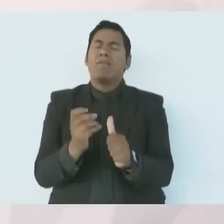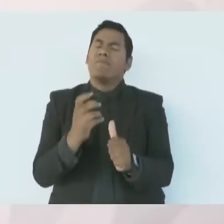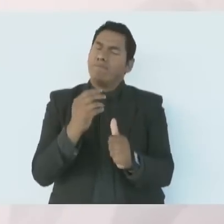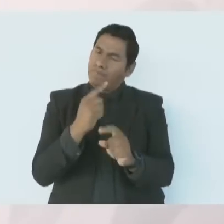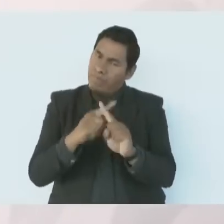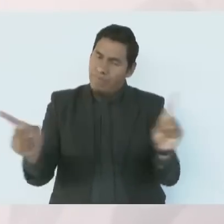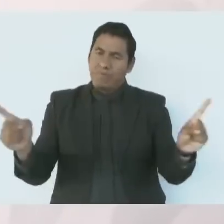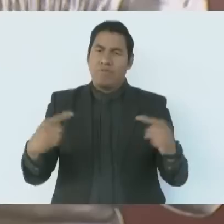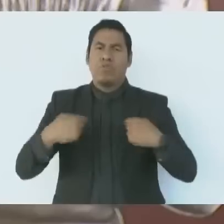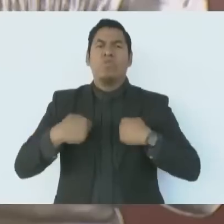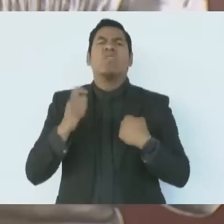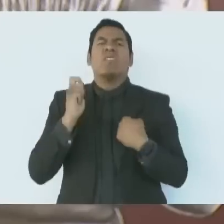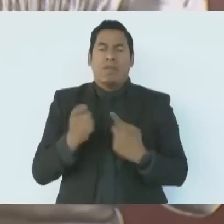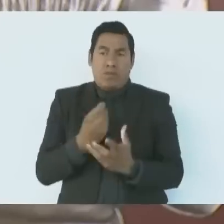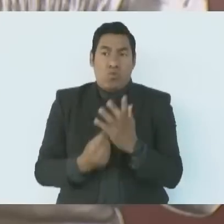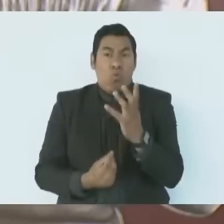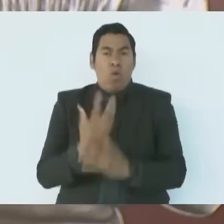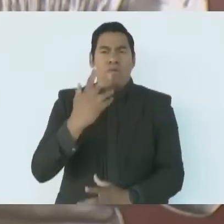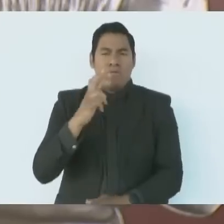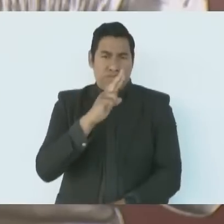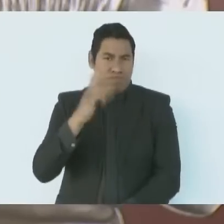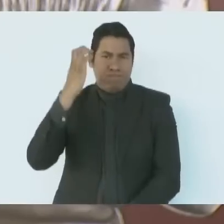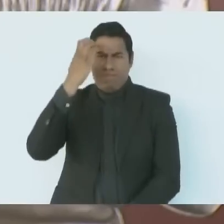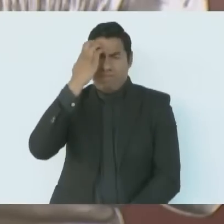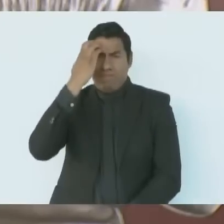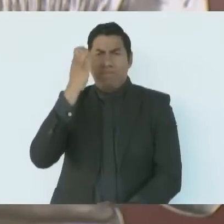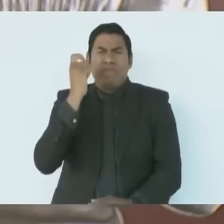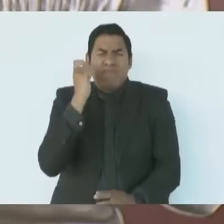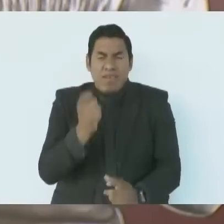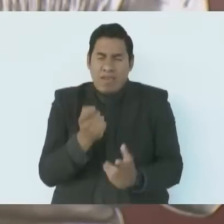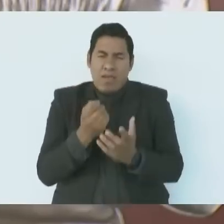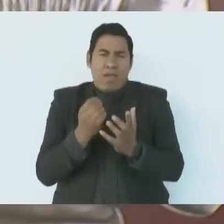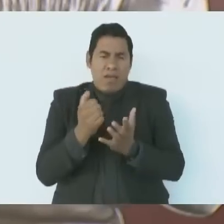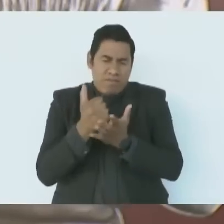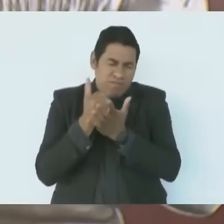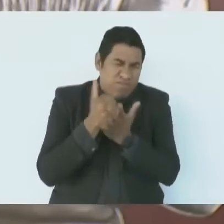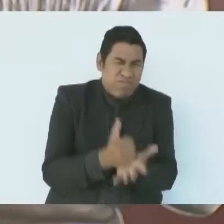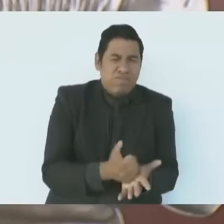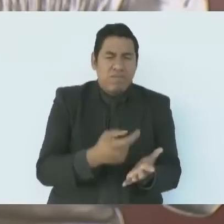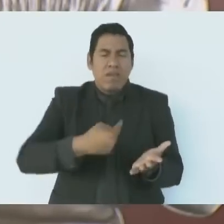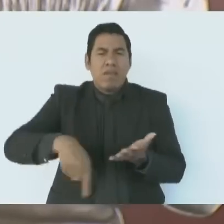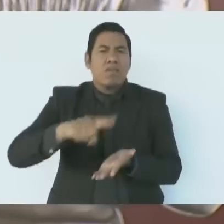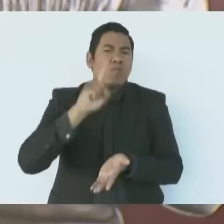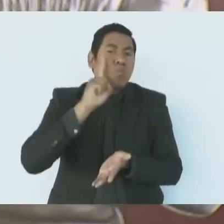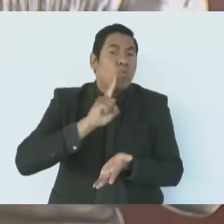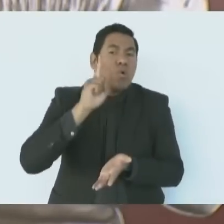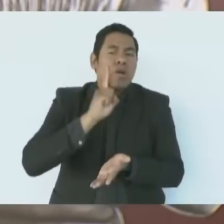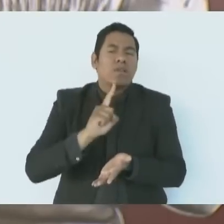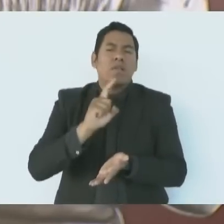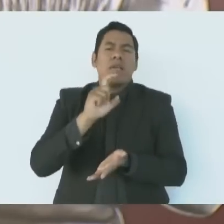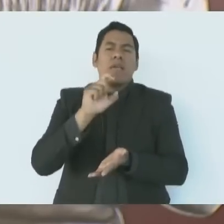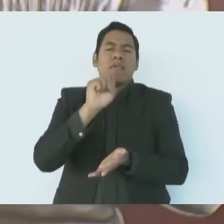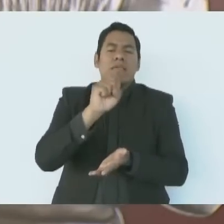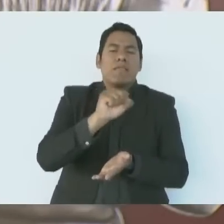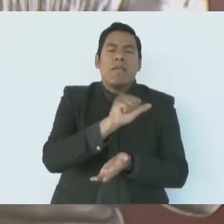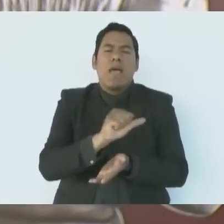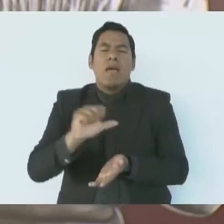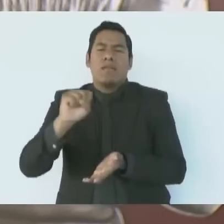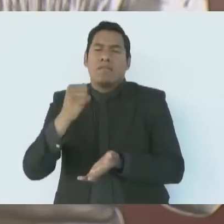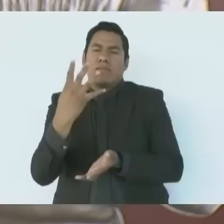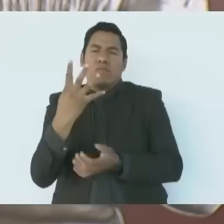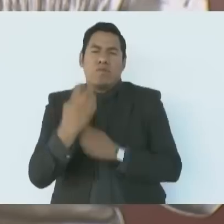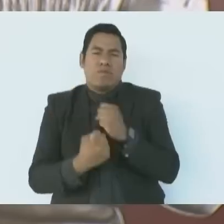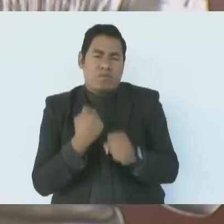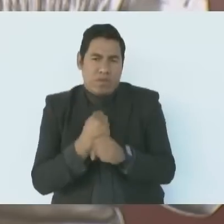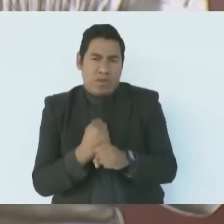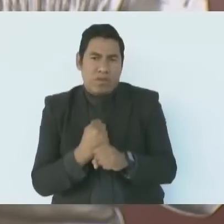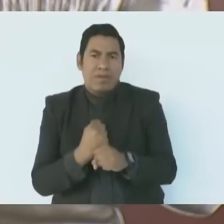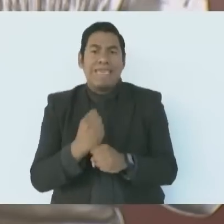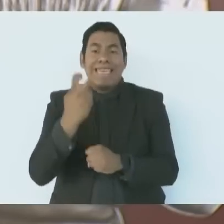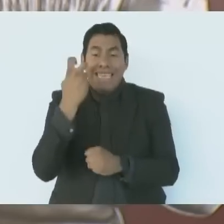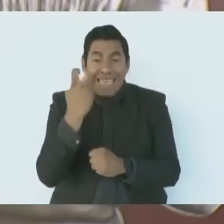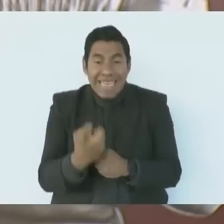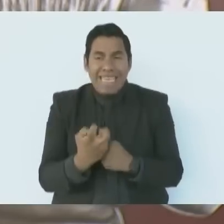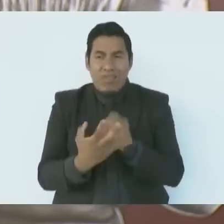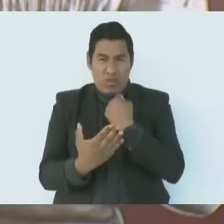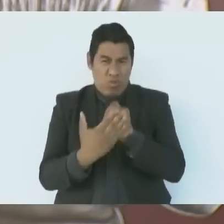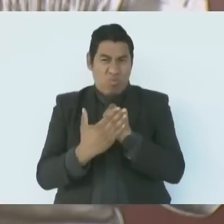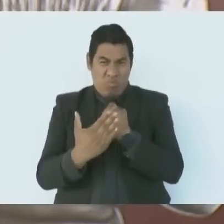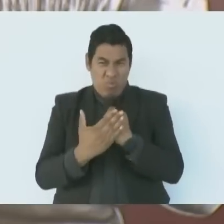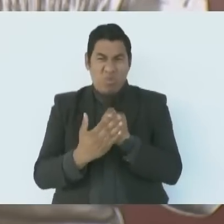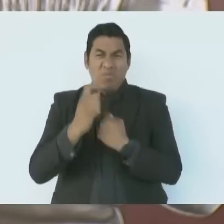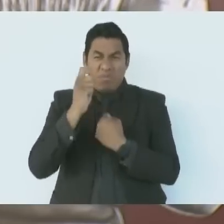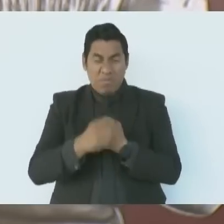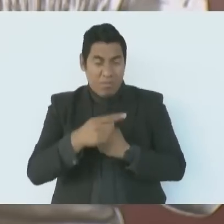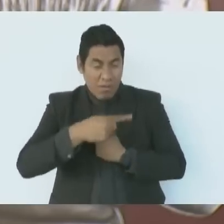mujer presidenta pues hay que reconocer el trabajo de las mujeres por eso pensión mujeres bienestar